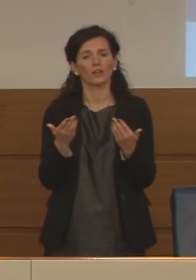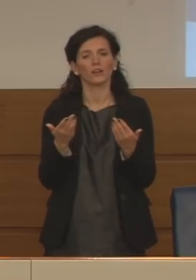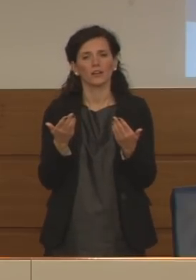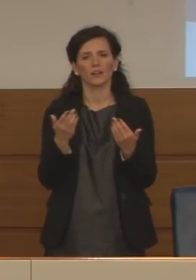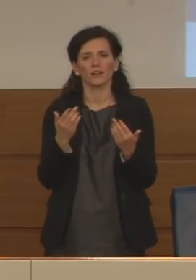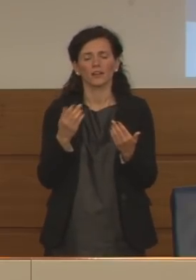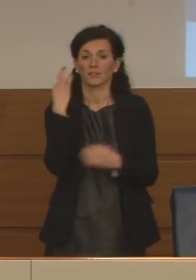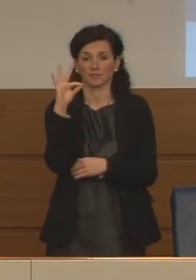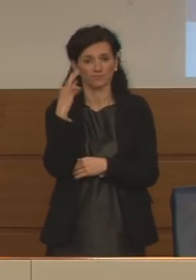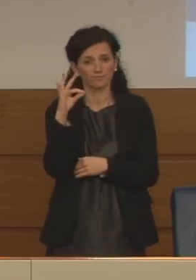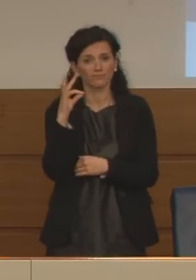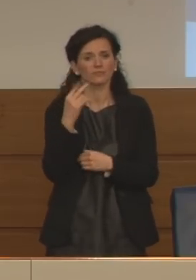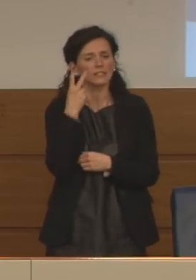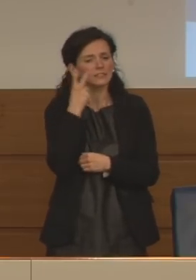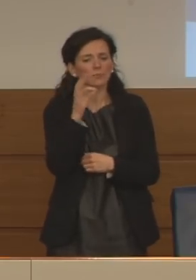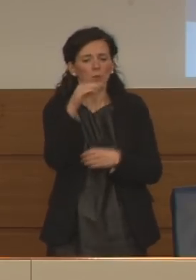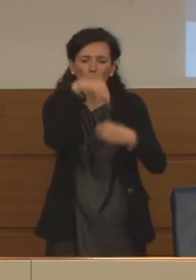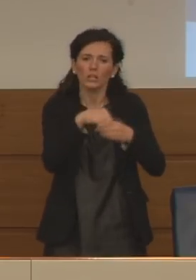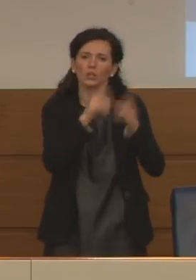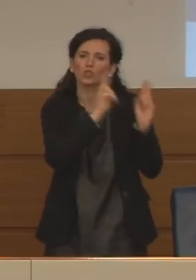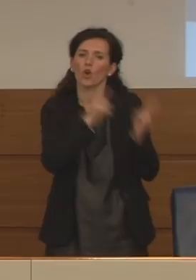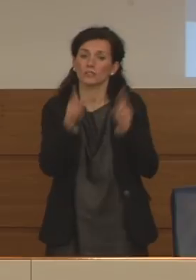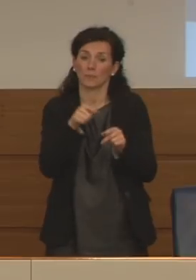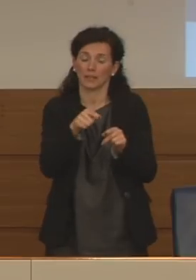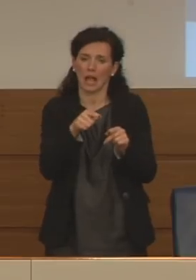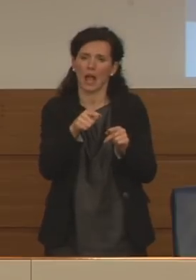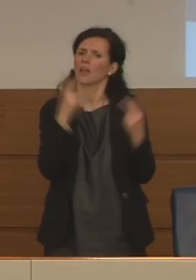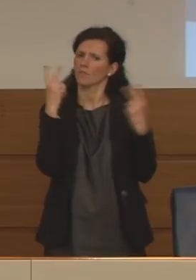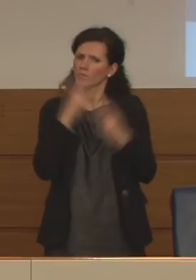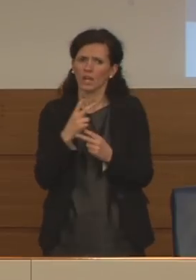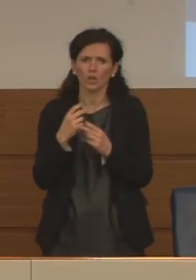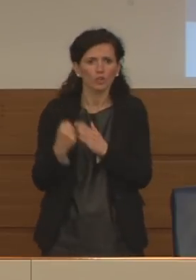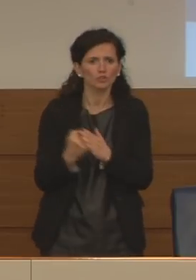degli ospedali italiani. Hanno bisogno del sostegno di tutti, dell'aiuto di tutti.